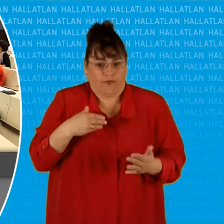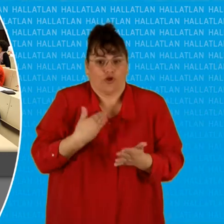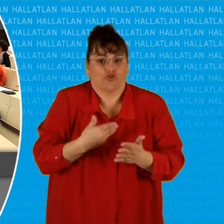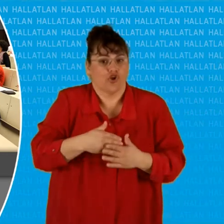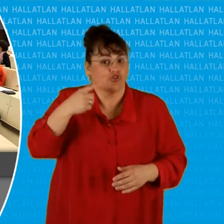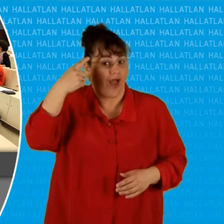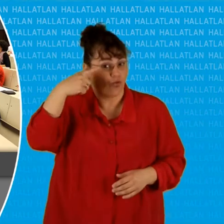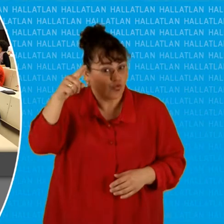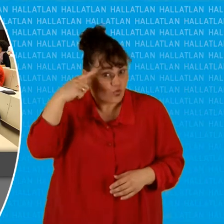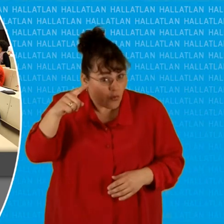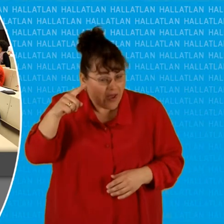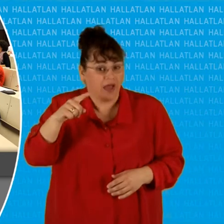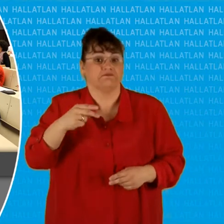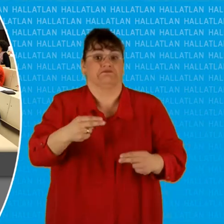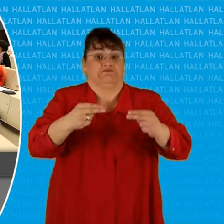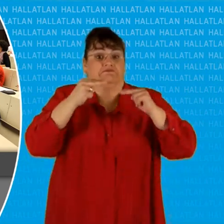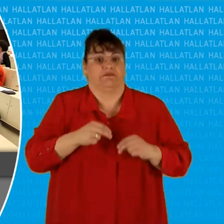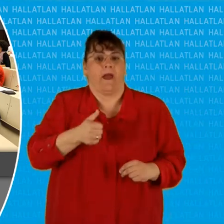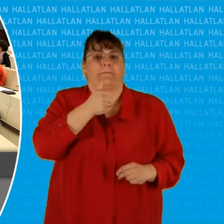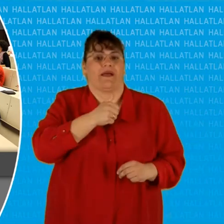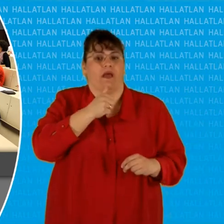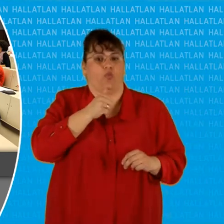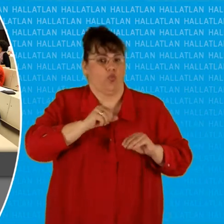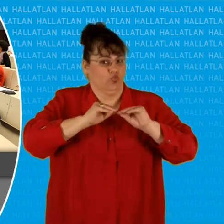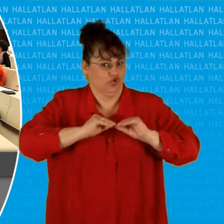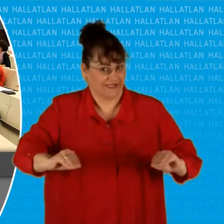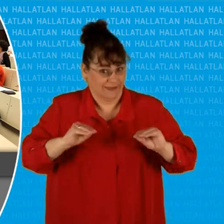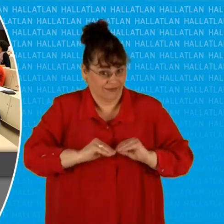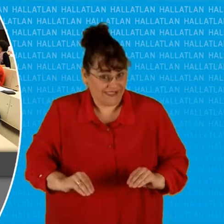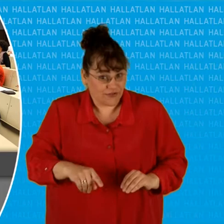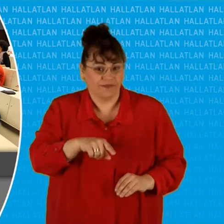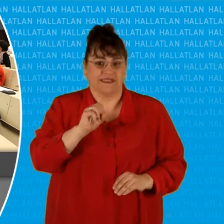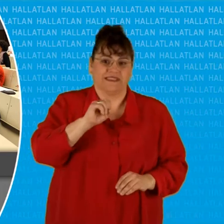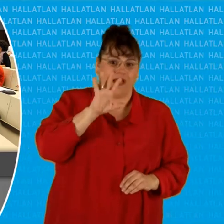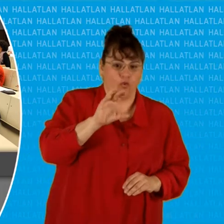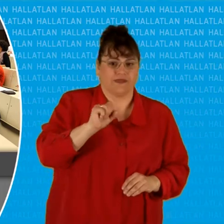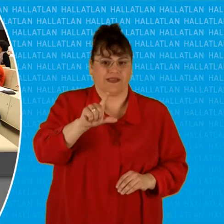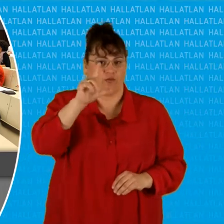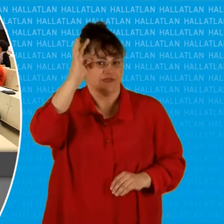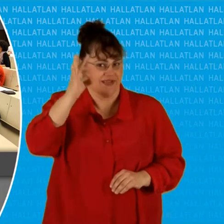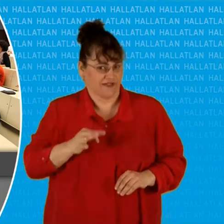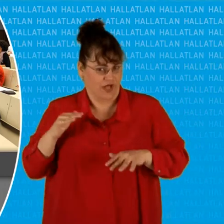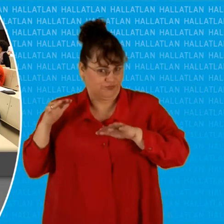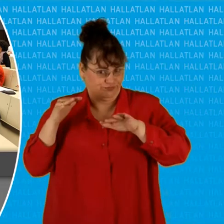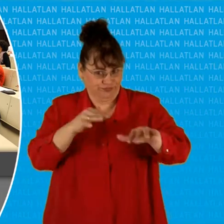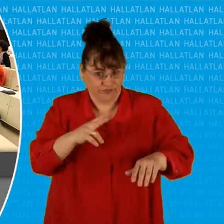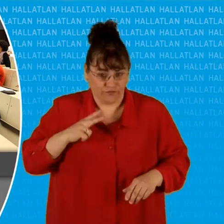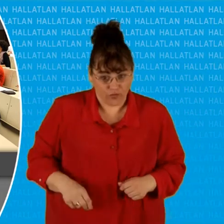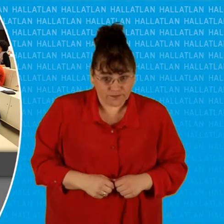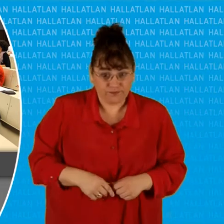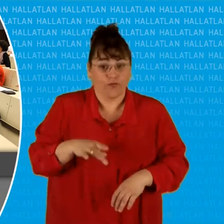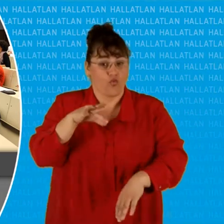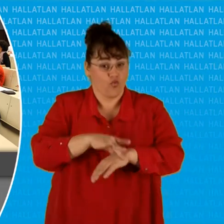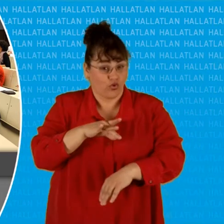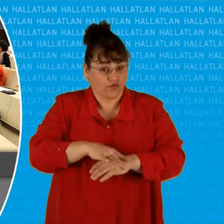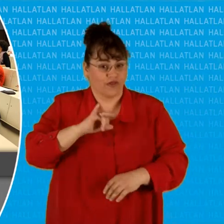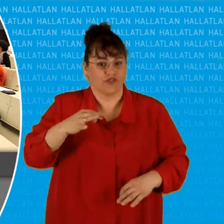Ezt követi a gazdaságtudományi és pedagógusképzés 15 és 12 százalékkal.